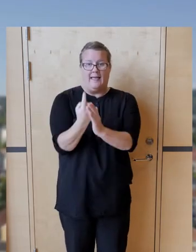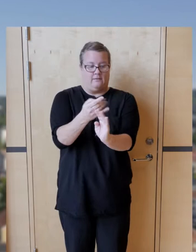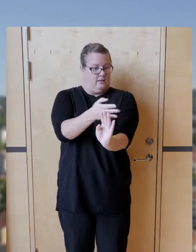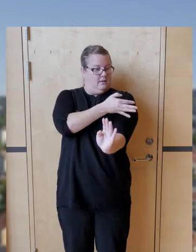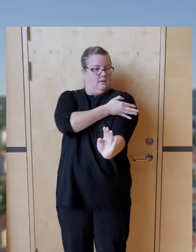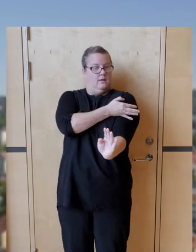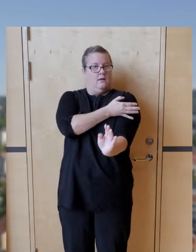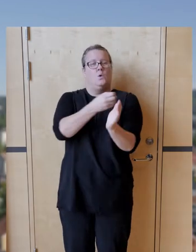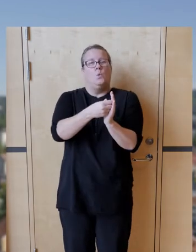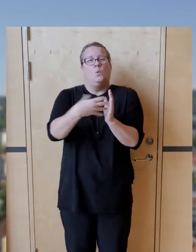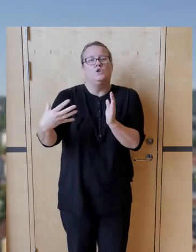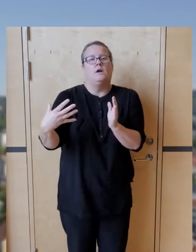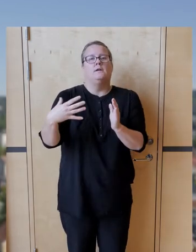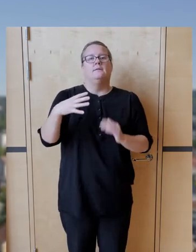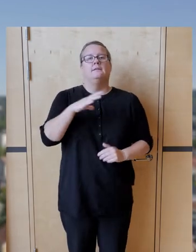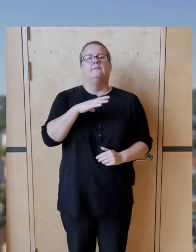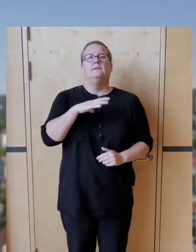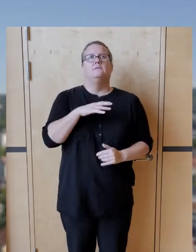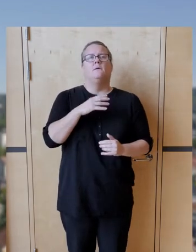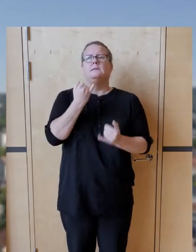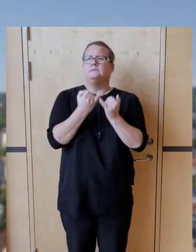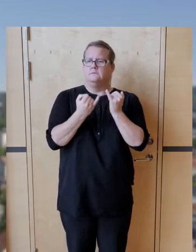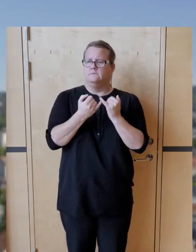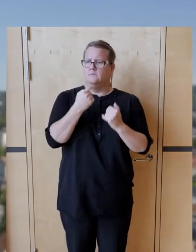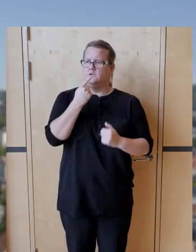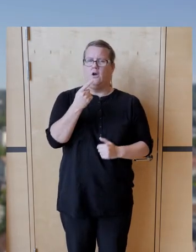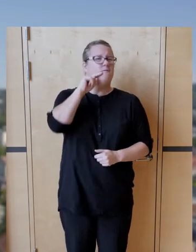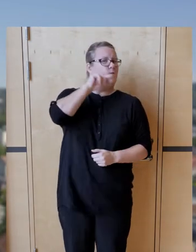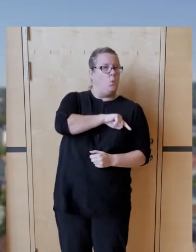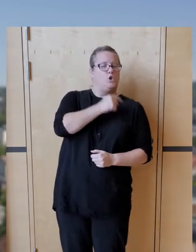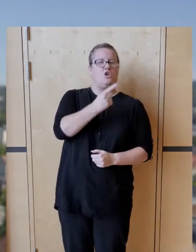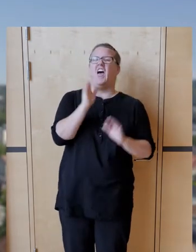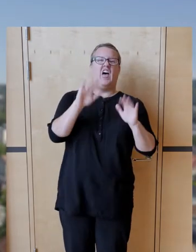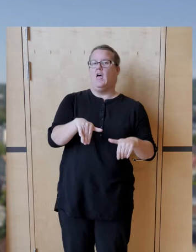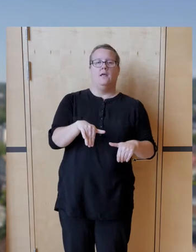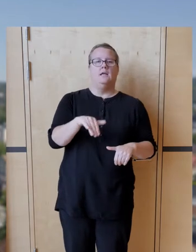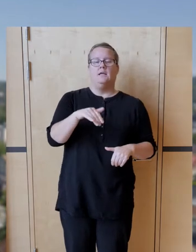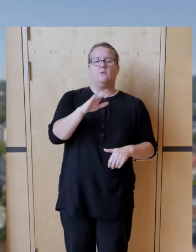Därför att man har ena sidan om det skulle vara så sent som förra året där man sa att det kanske inte behövdes några boendeplatser överhuvudtaget